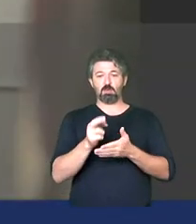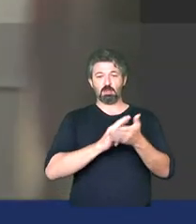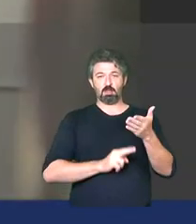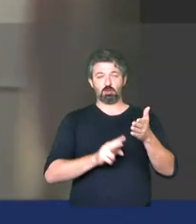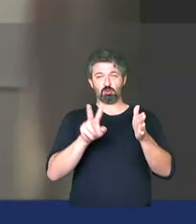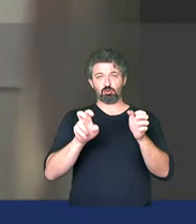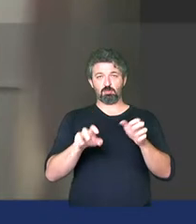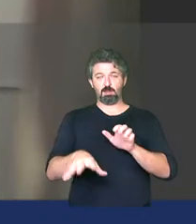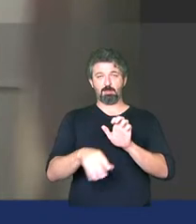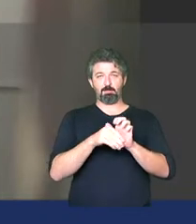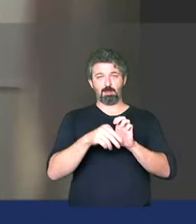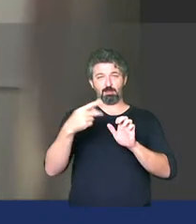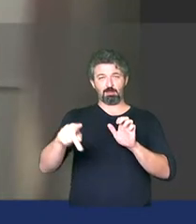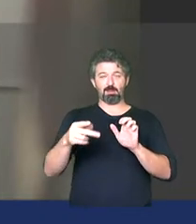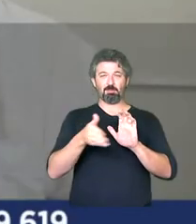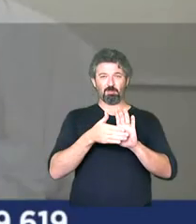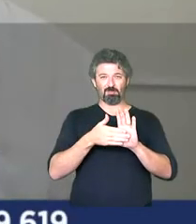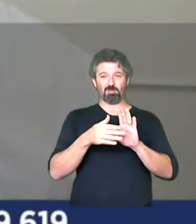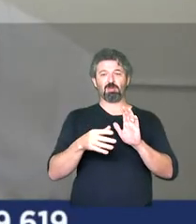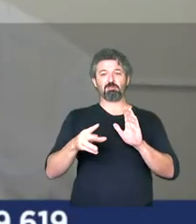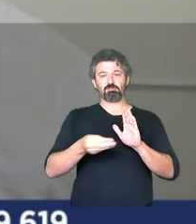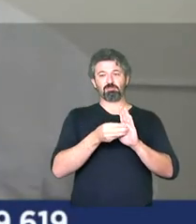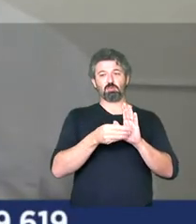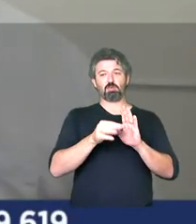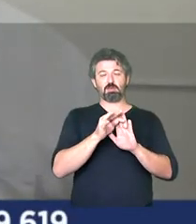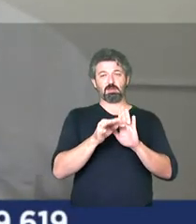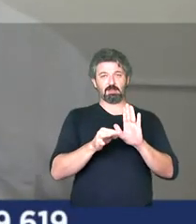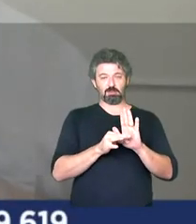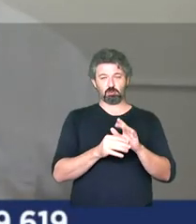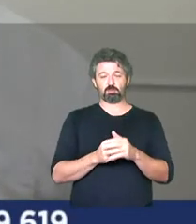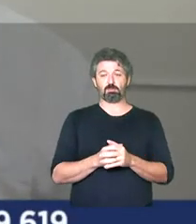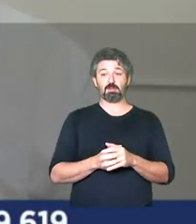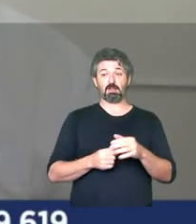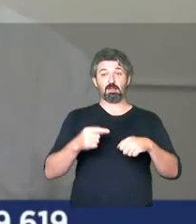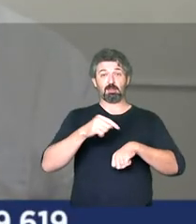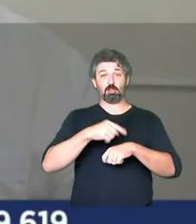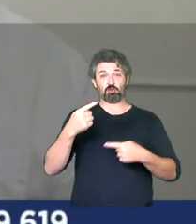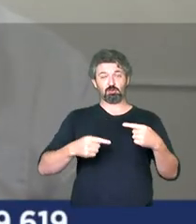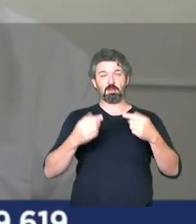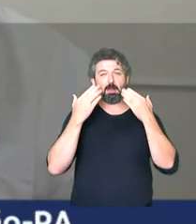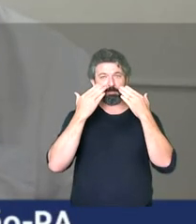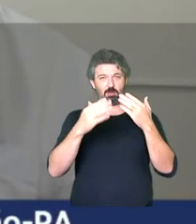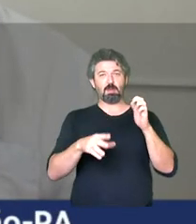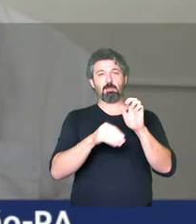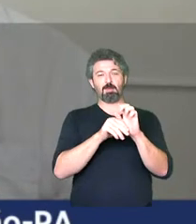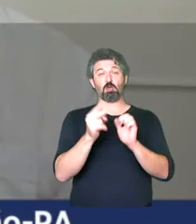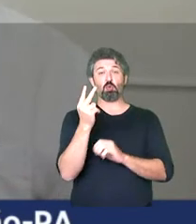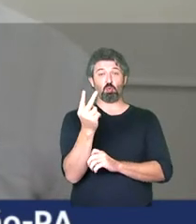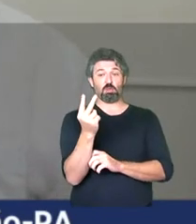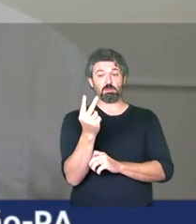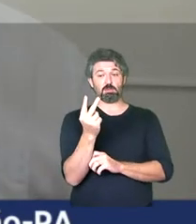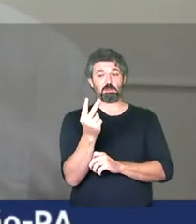A PALAVRA AO DEPUTADO CELSO SABINO. OFEREÇO PARECER EMENDA DE PLENÁRIO, O VOTO DO RELATOR. DO PROJETO DE DISCUSSÃO DA MATÉRIA FOI APRESENTADO AS DUAS EMENDAS.